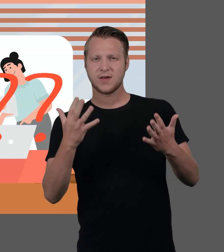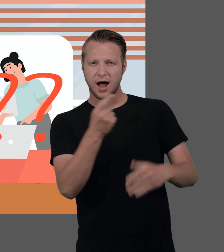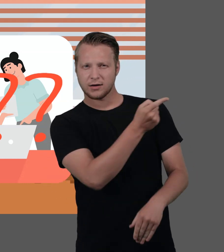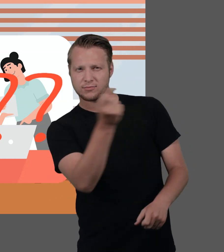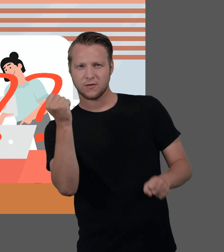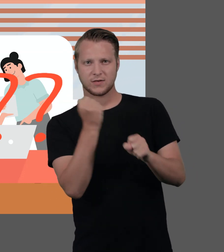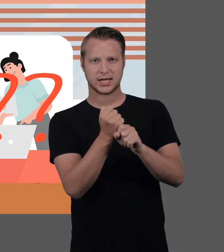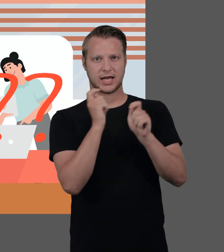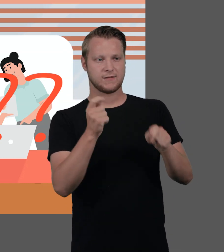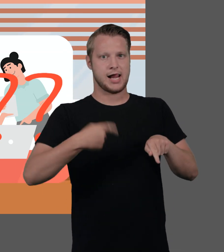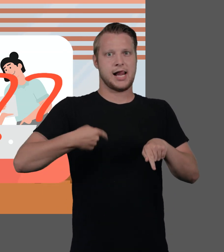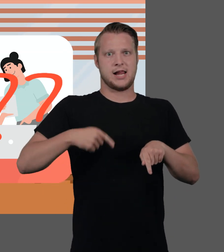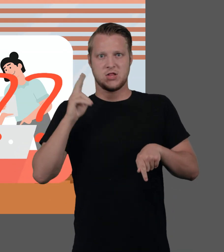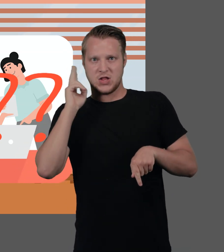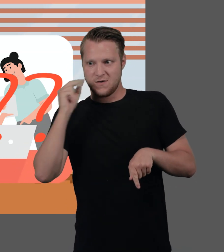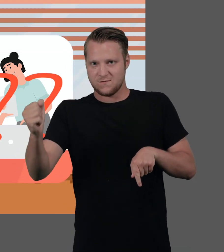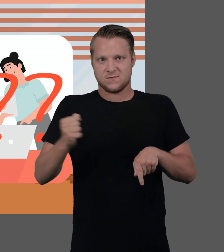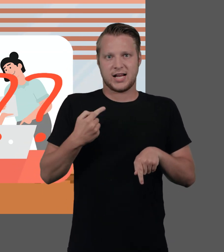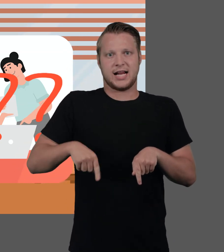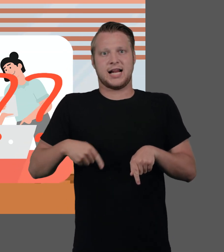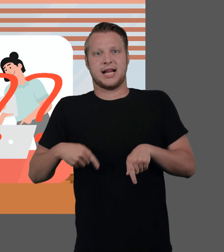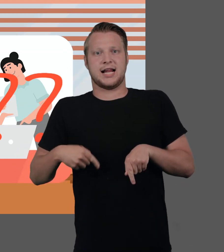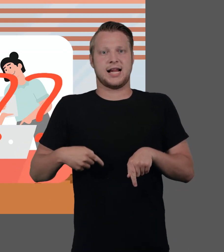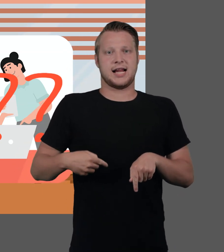Vaak zijn werkgevers een beetje zenuwachtig om dove mensen aan te nemen.